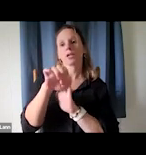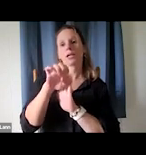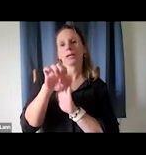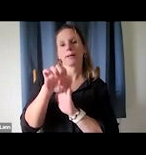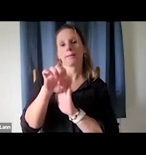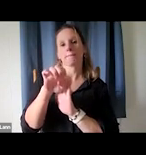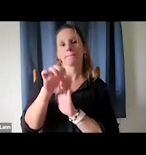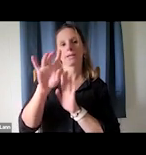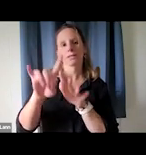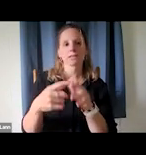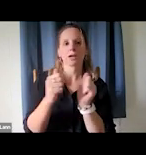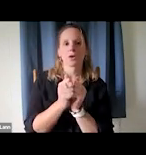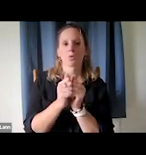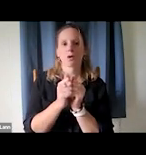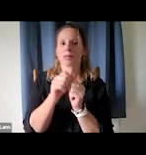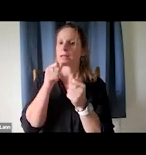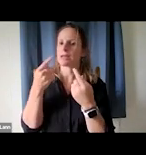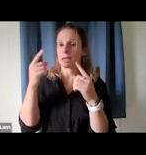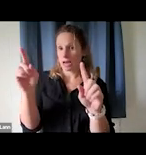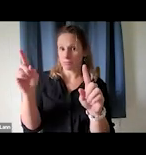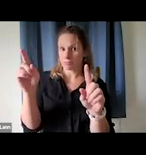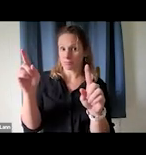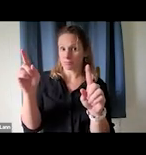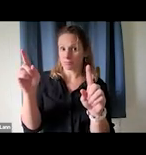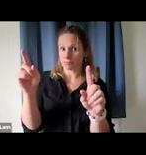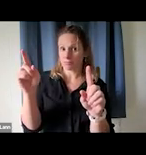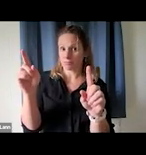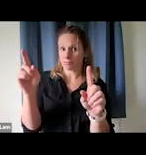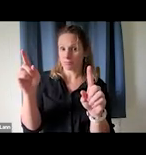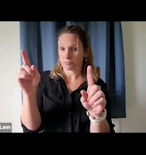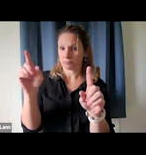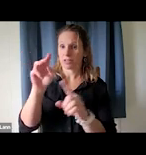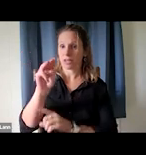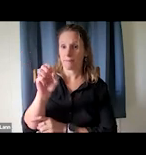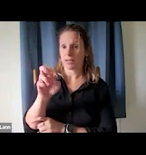Vamos a empezar con un MSR ineficaz. Voy a mostrarles este ejemplo